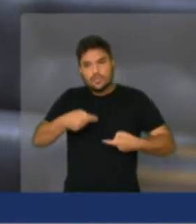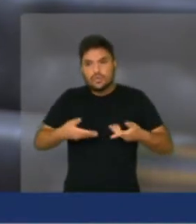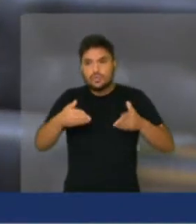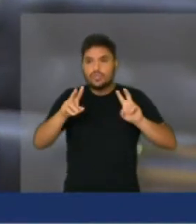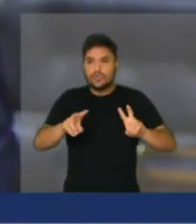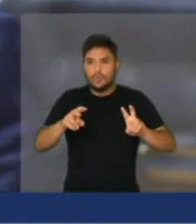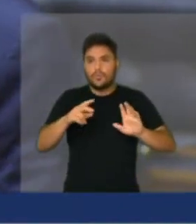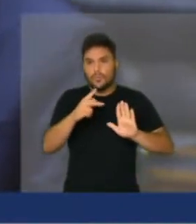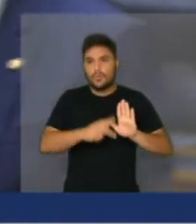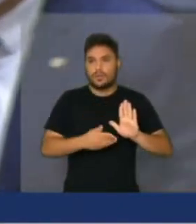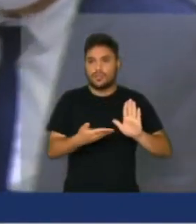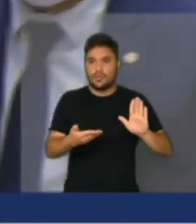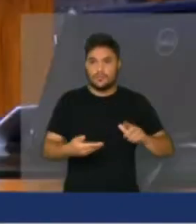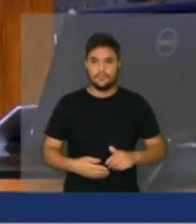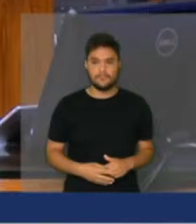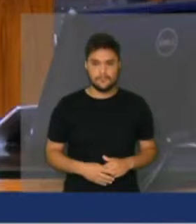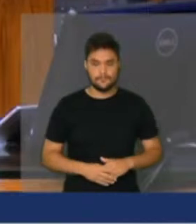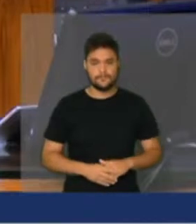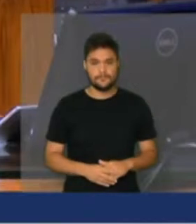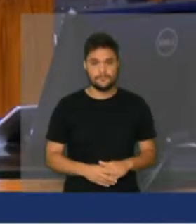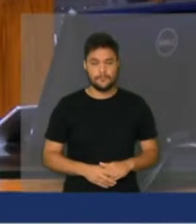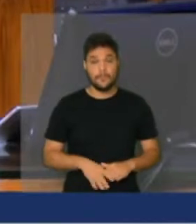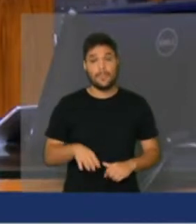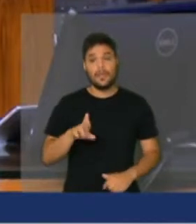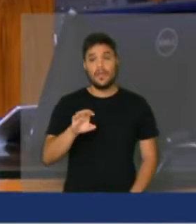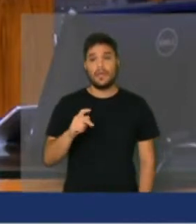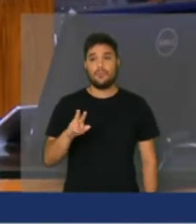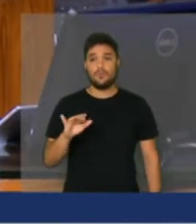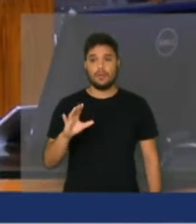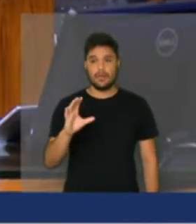PROJETO. -- [PRESIDENTE]: REPUBLICANOS. -- VOTA NÃO PELA